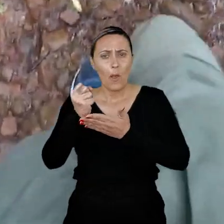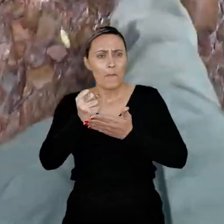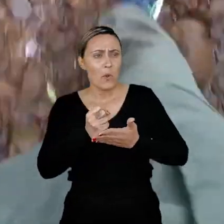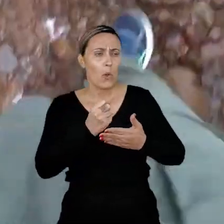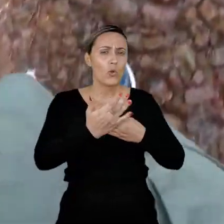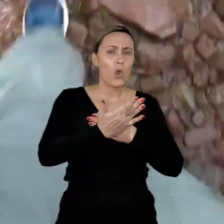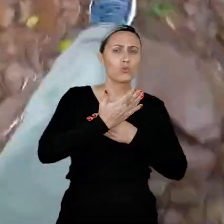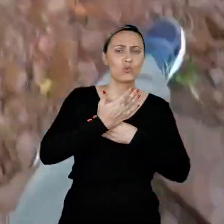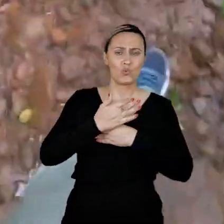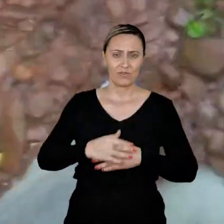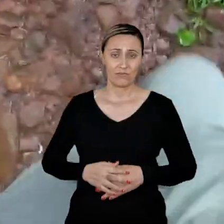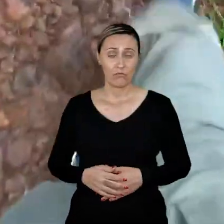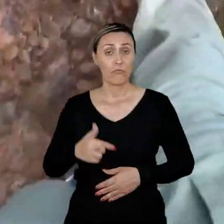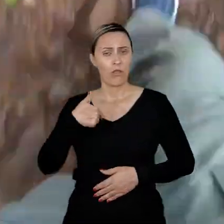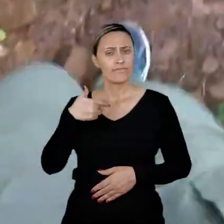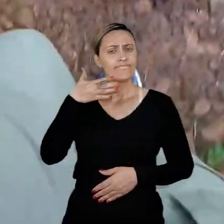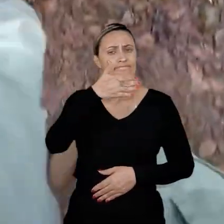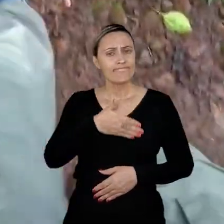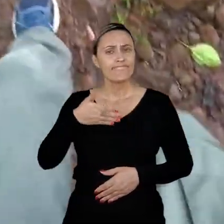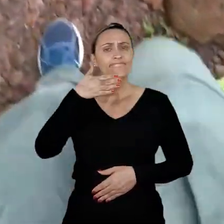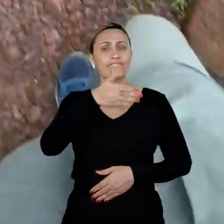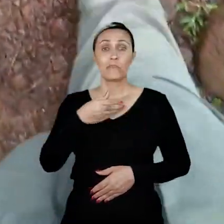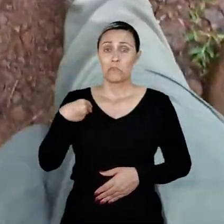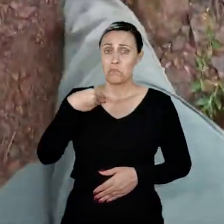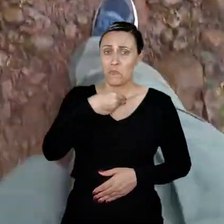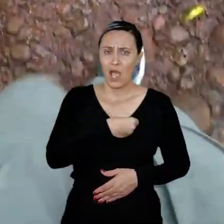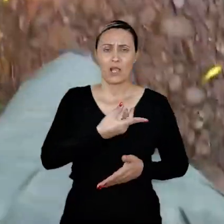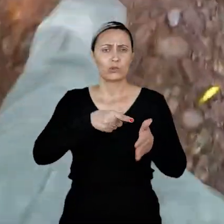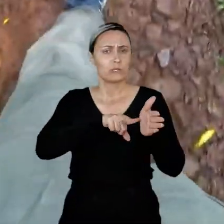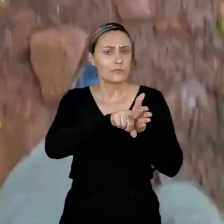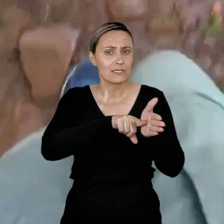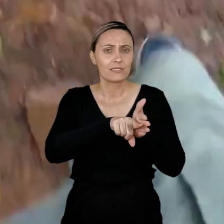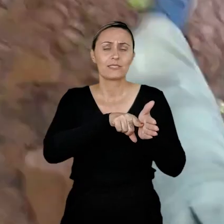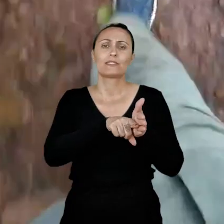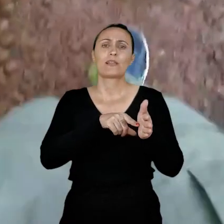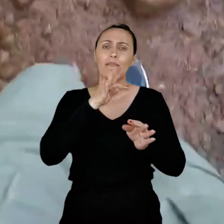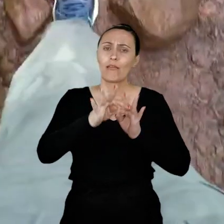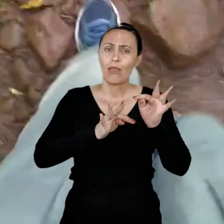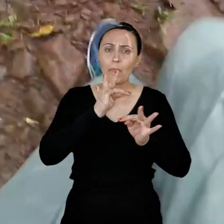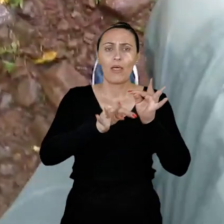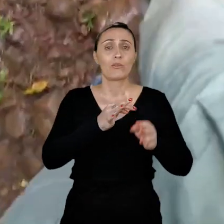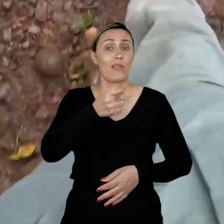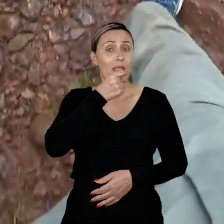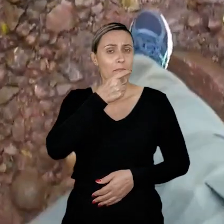Consultas, exames e remédios eram enfrentados com coragem. Uma coragem que só reconheci anos depois.